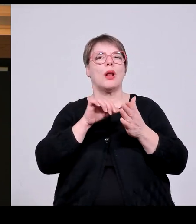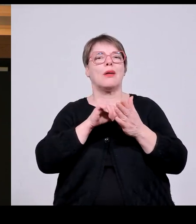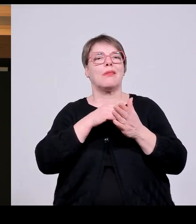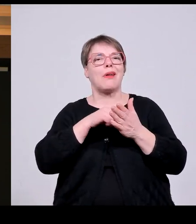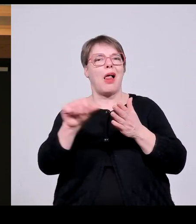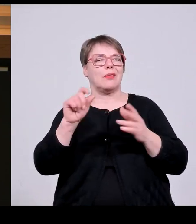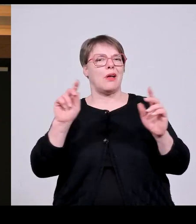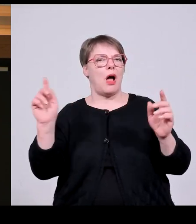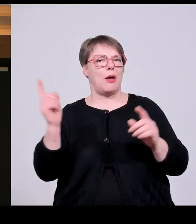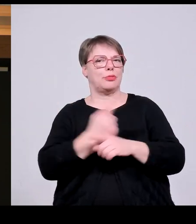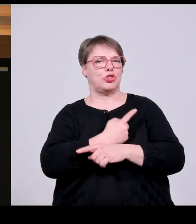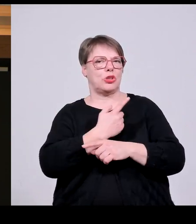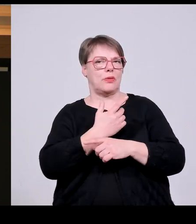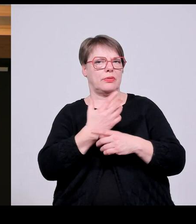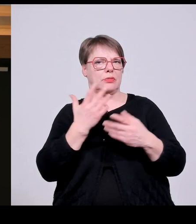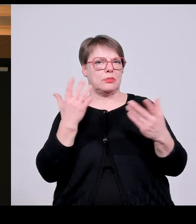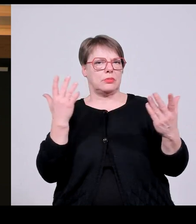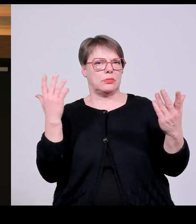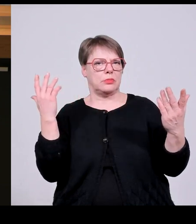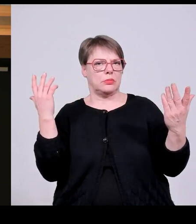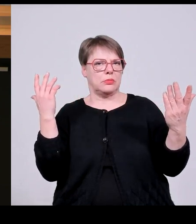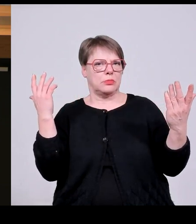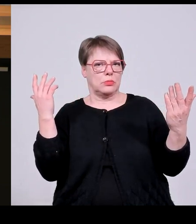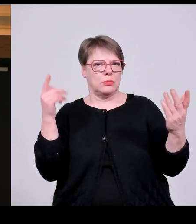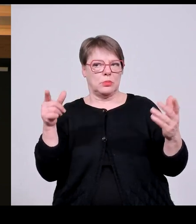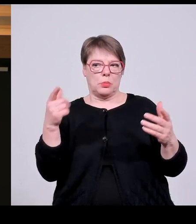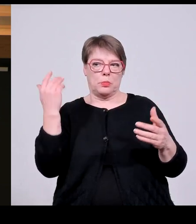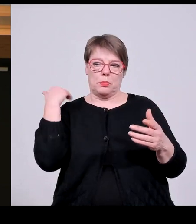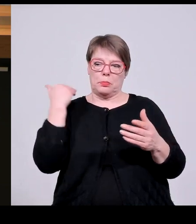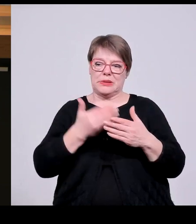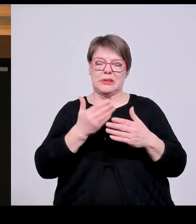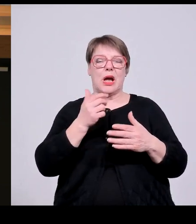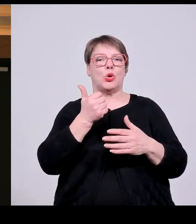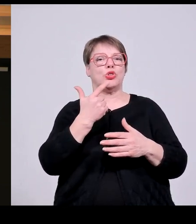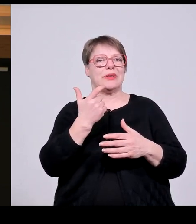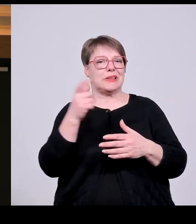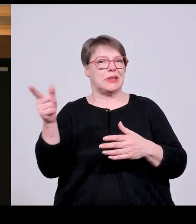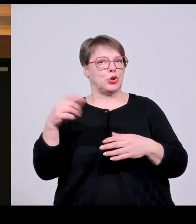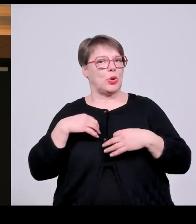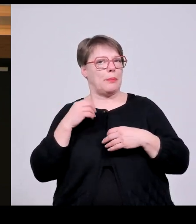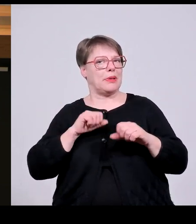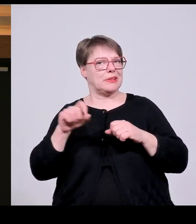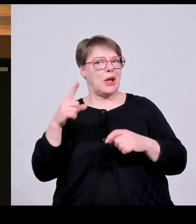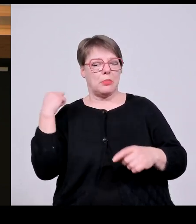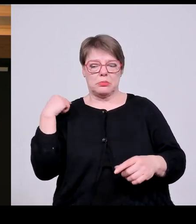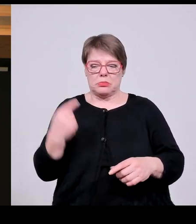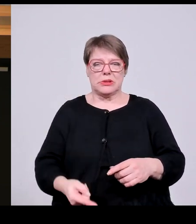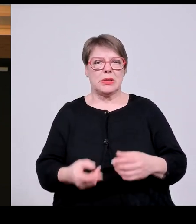das der die Schulgeld Freiheit bundesweit einheitlich und für alle regelt und natürlich auch die Kosten übernimmt. Und dass